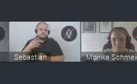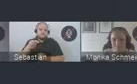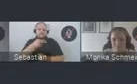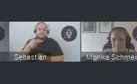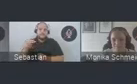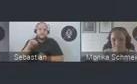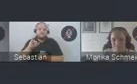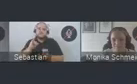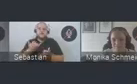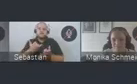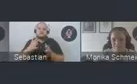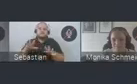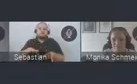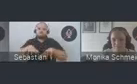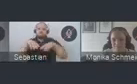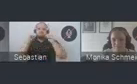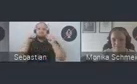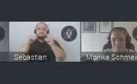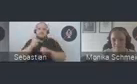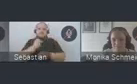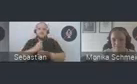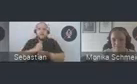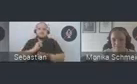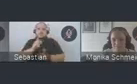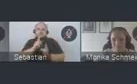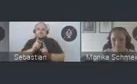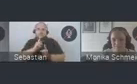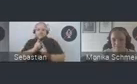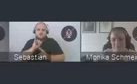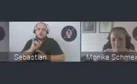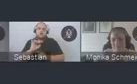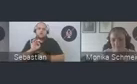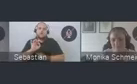jak rozpocząć pracę i rozmowę w ogóle o kompetencjach cyfrowych.